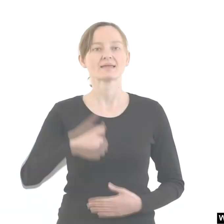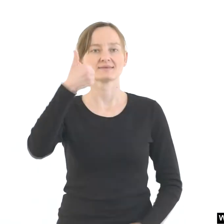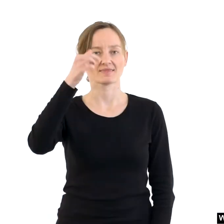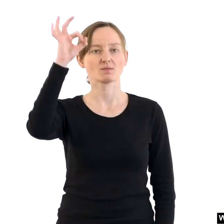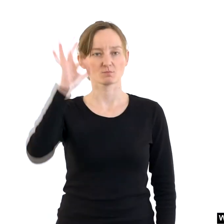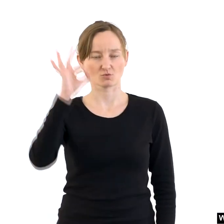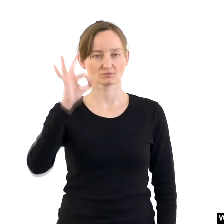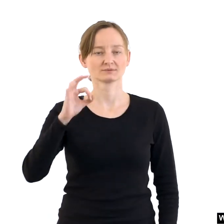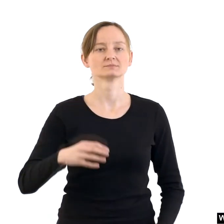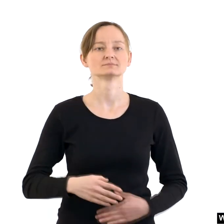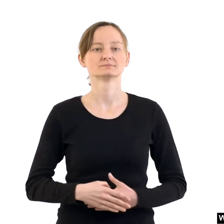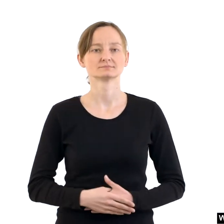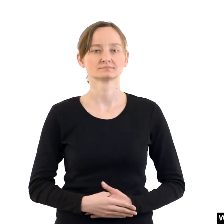1 procent